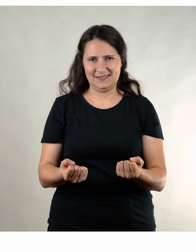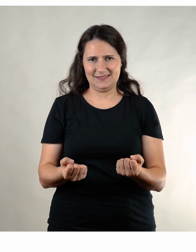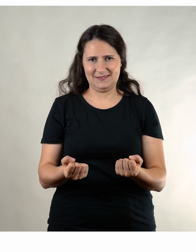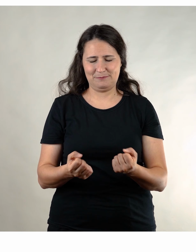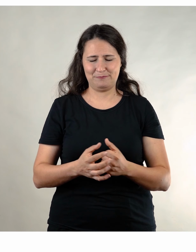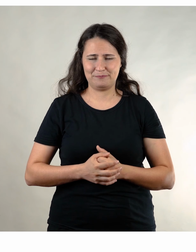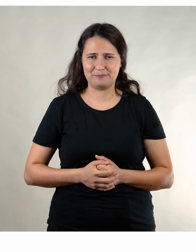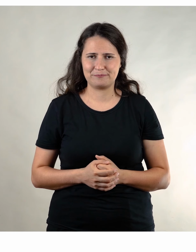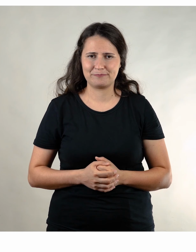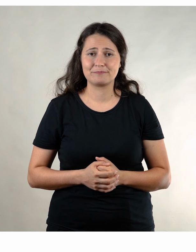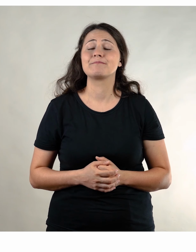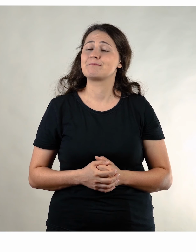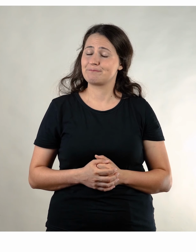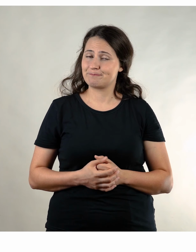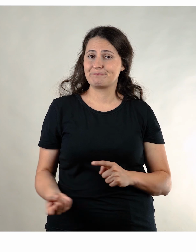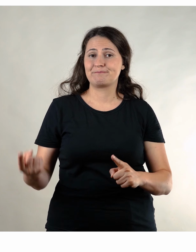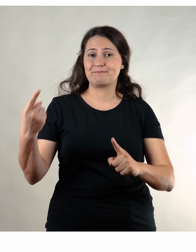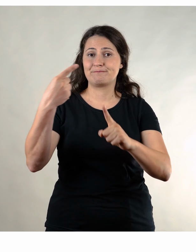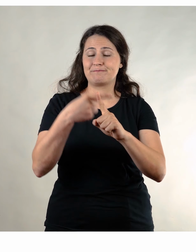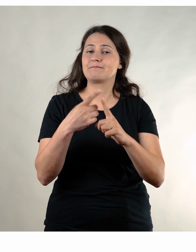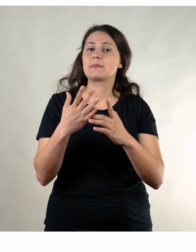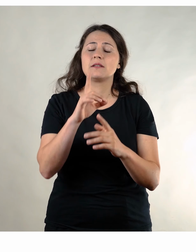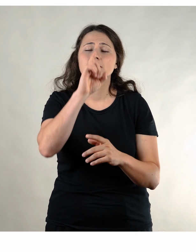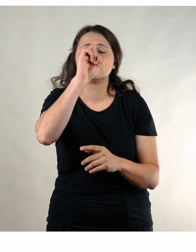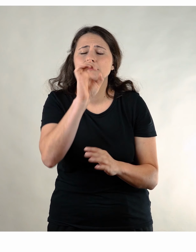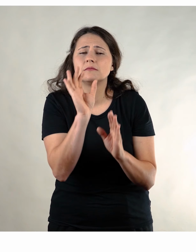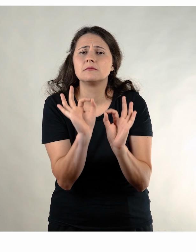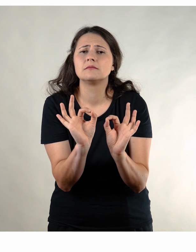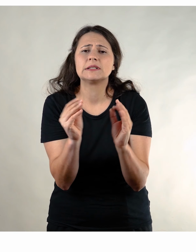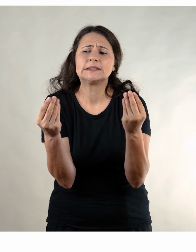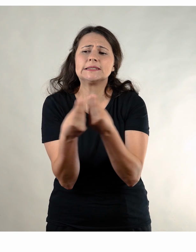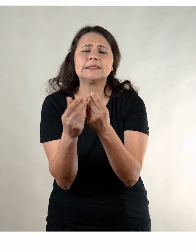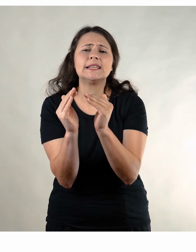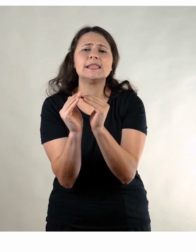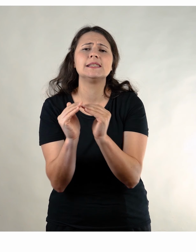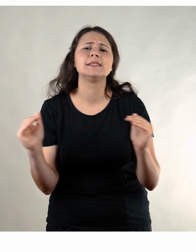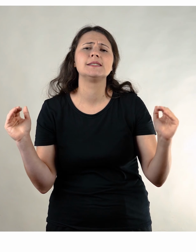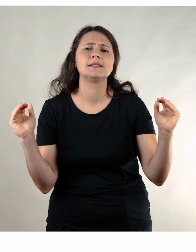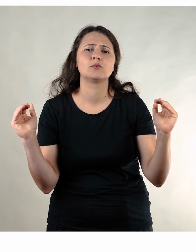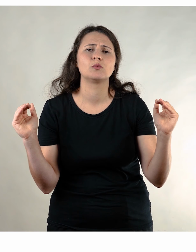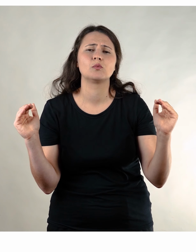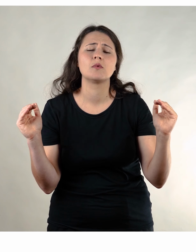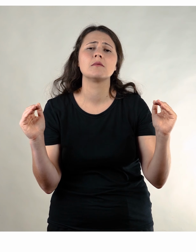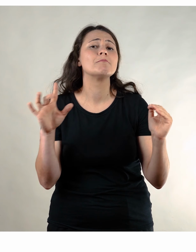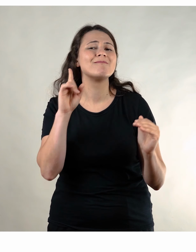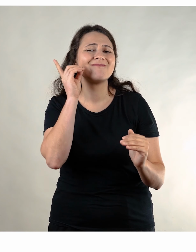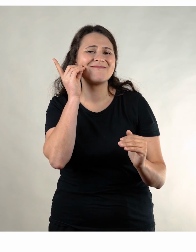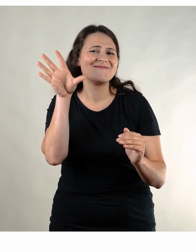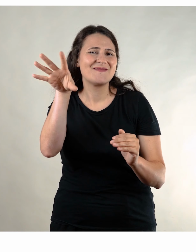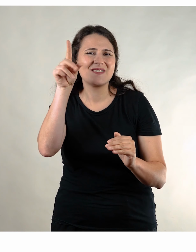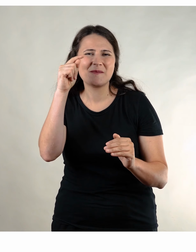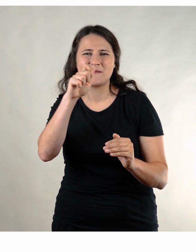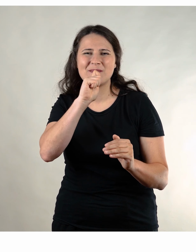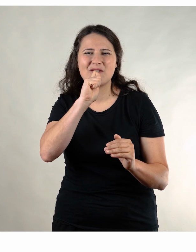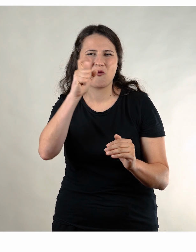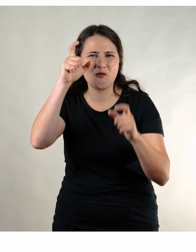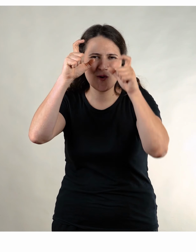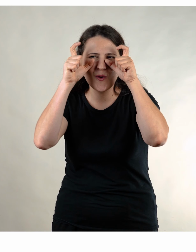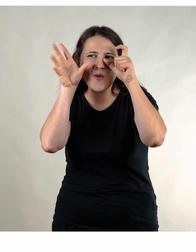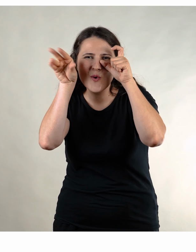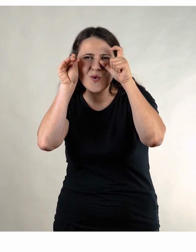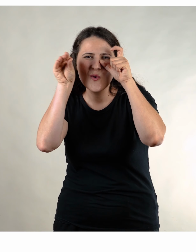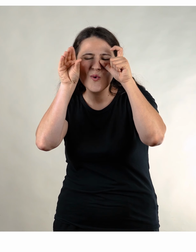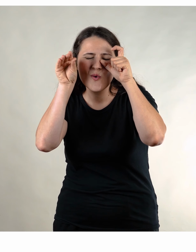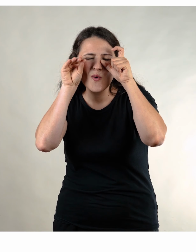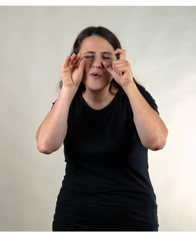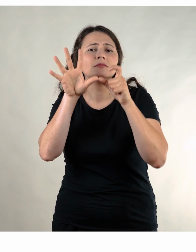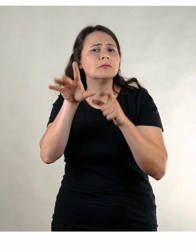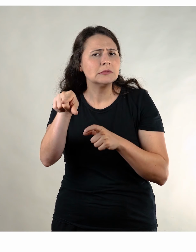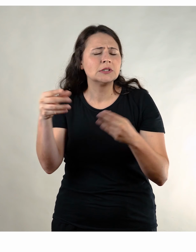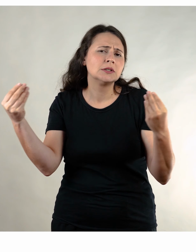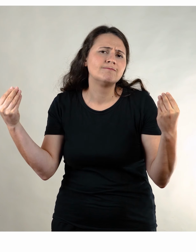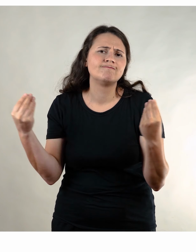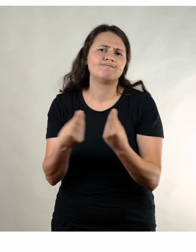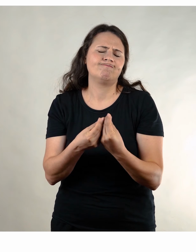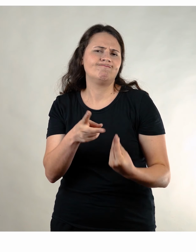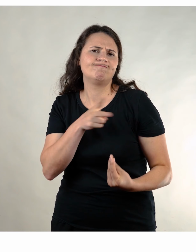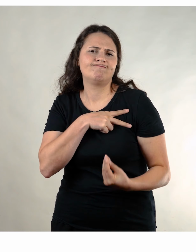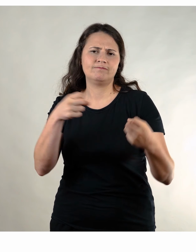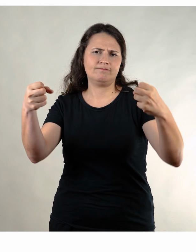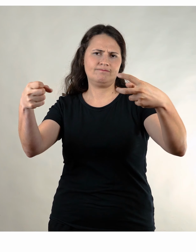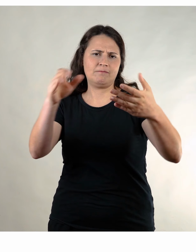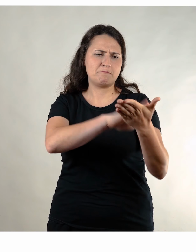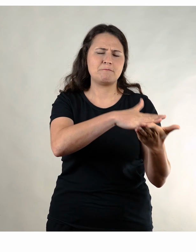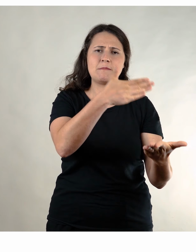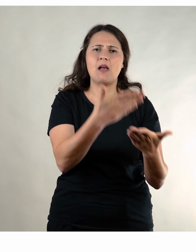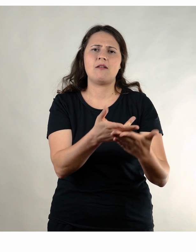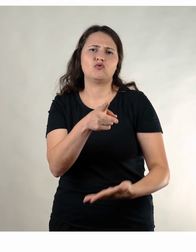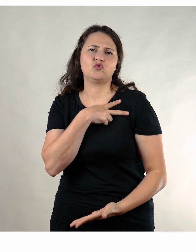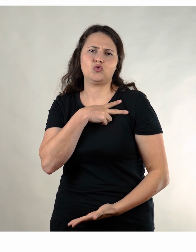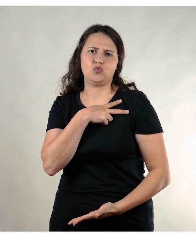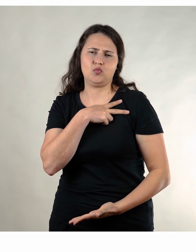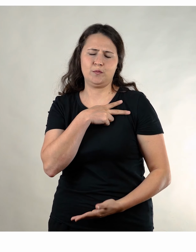Χρειάζεται επίσης ήσυχο περιβάλλον, ώστε το σύστημα να παρέχει όσο τον δυνατόν πιο ακριβή μετάφραση.